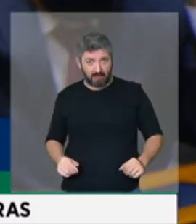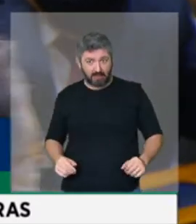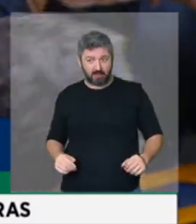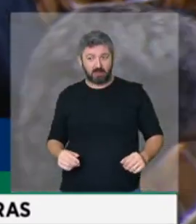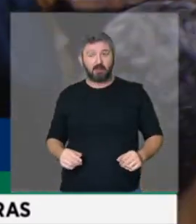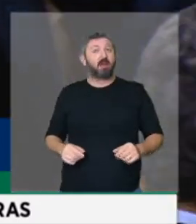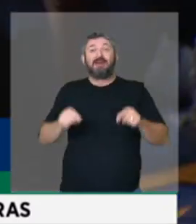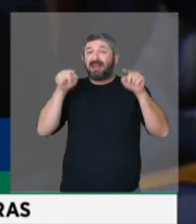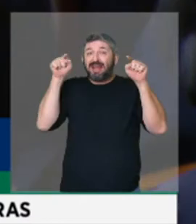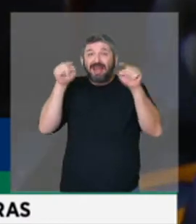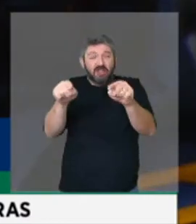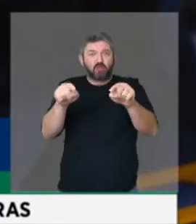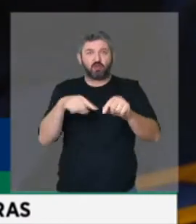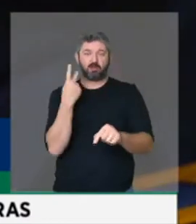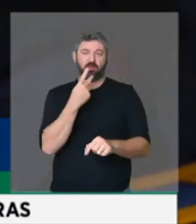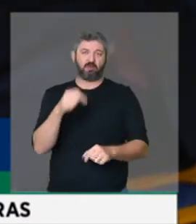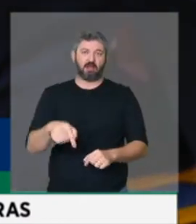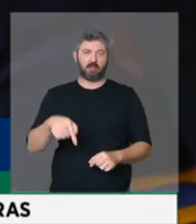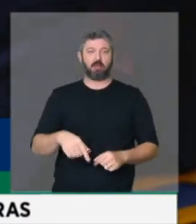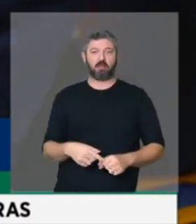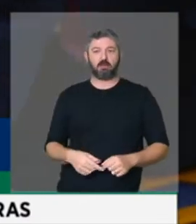PRESENTE EM CIMA DE UMA CONTA PASSADA QUE ESSE É O ARGUMENTO QUE ESTÁ SENDO USADO PARA ENTREGAR O FUTURO.